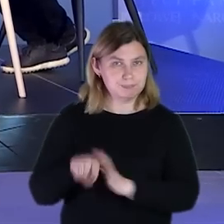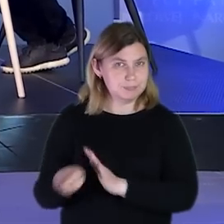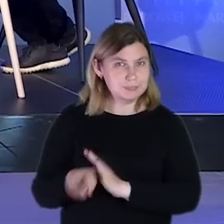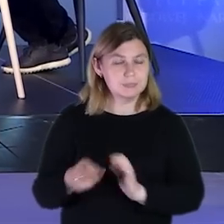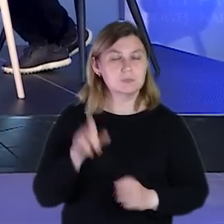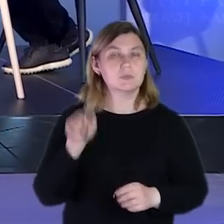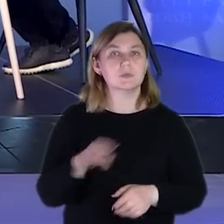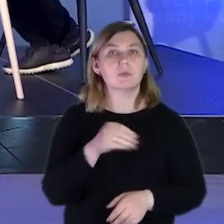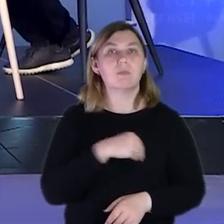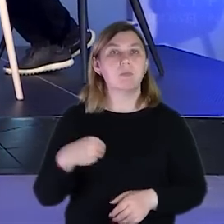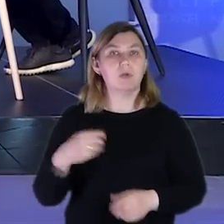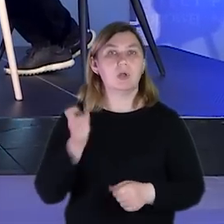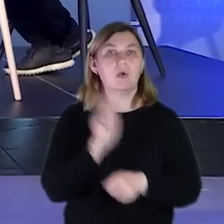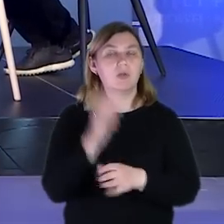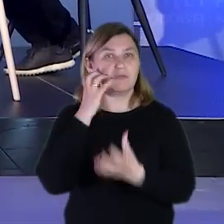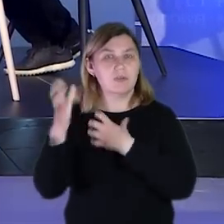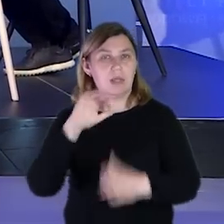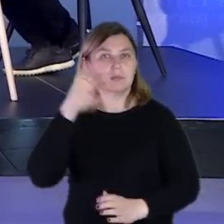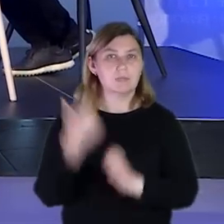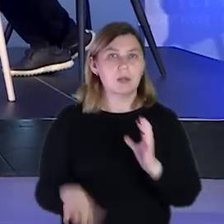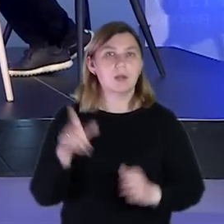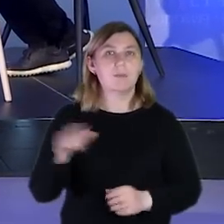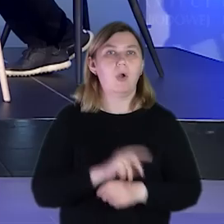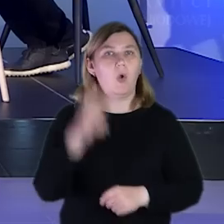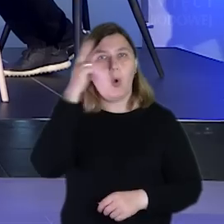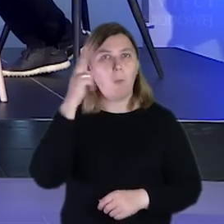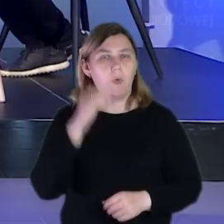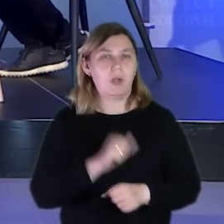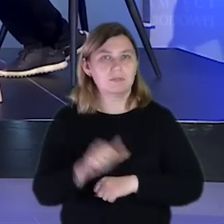w tym przypadku polski kontrwywiad poniósł porażkę, bo Władysława Gomułkę nie przejął.